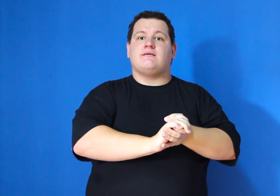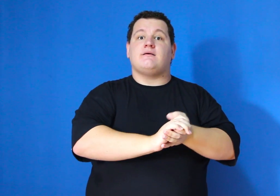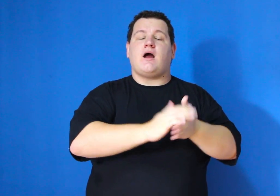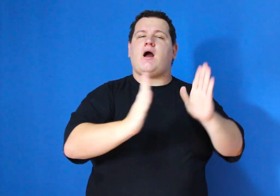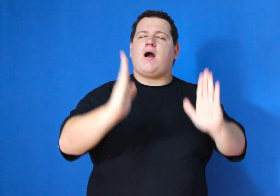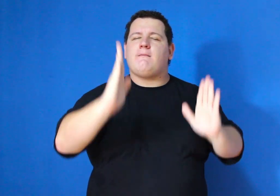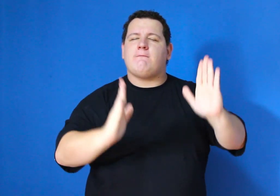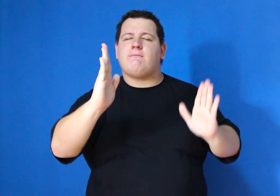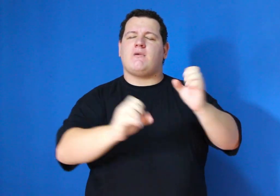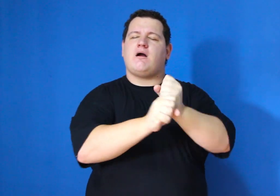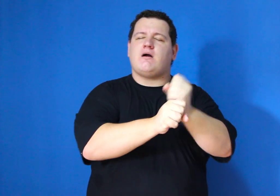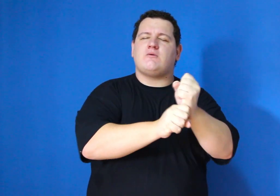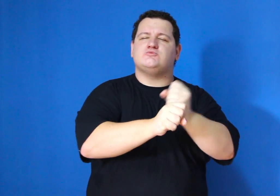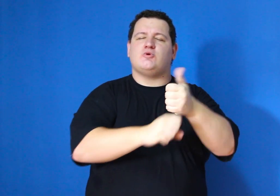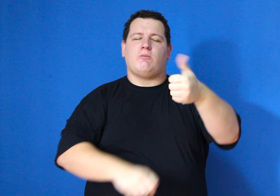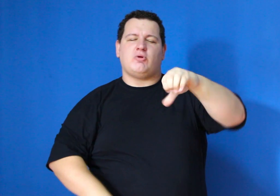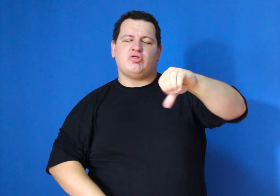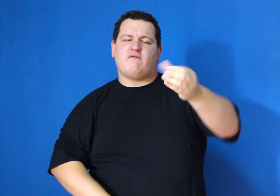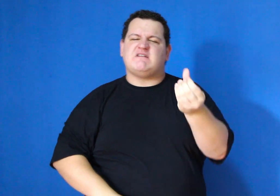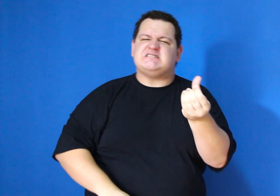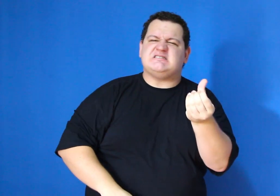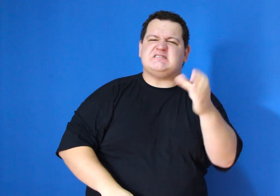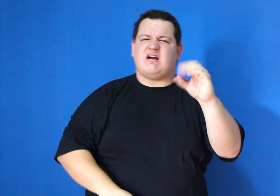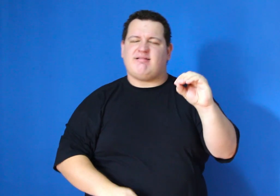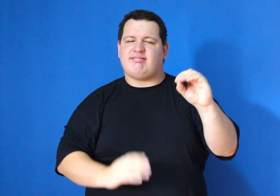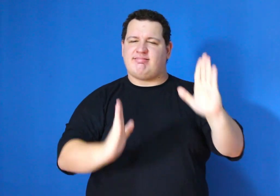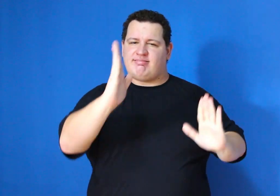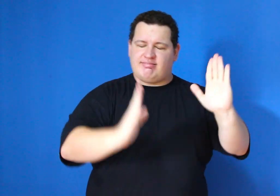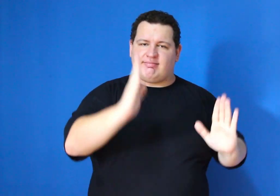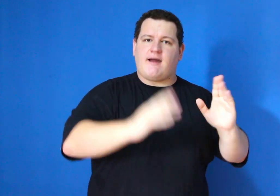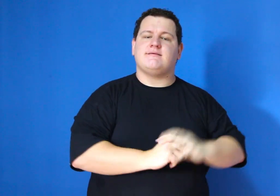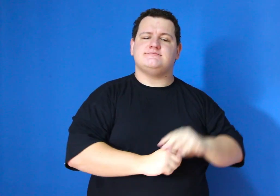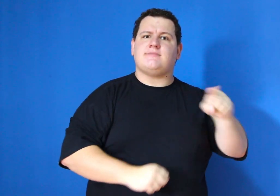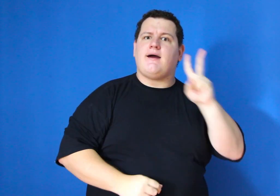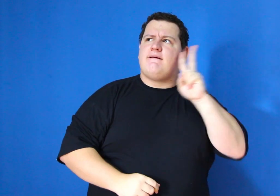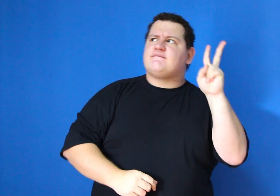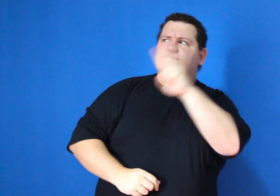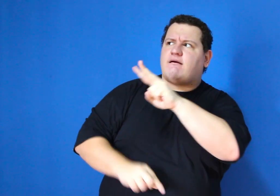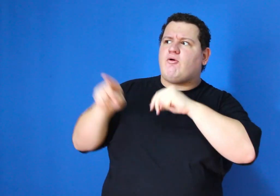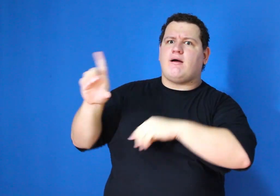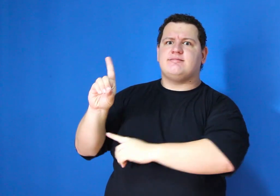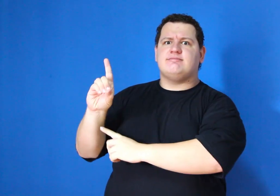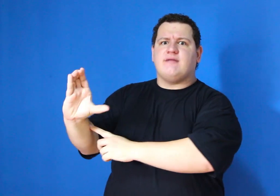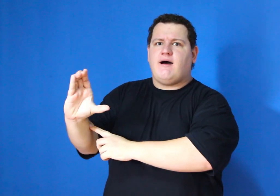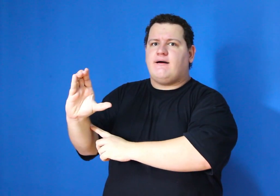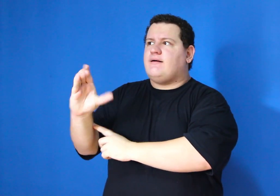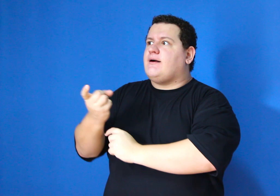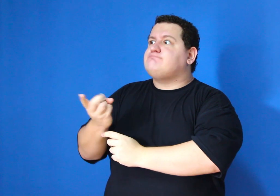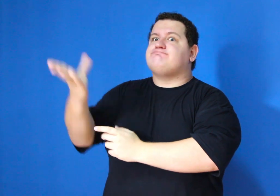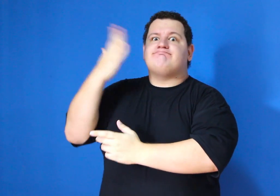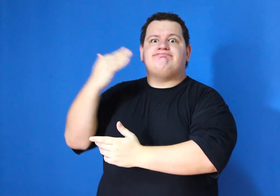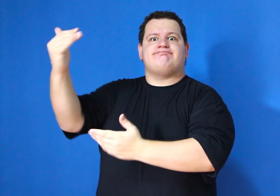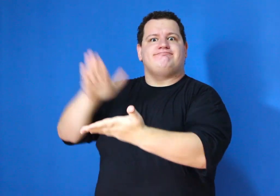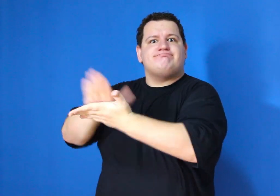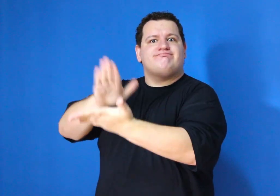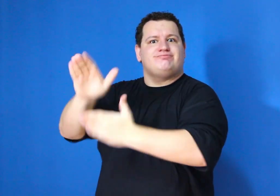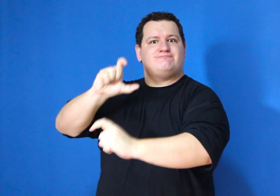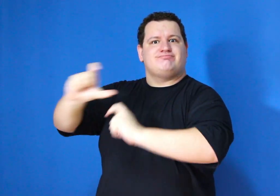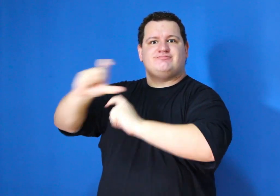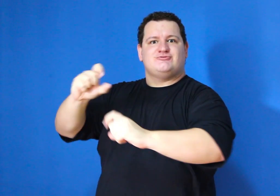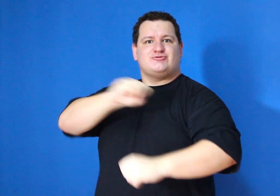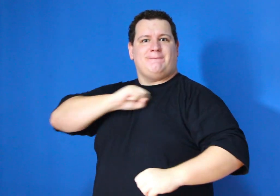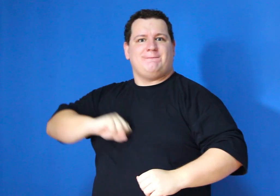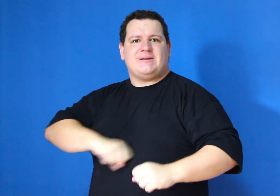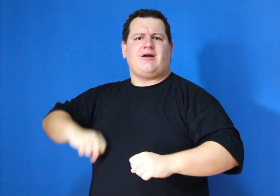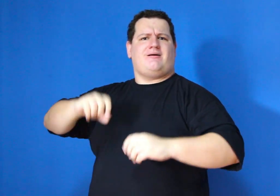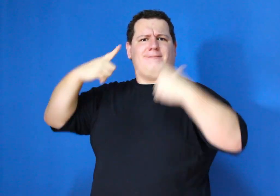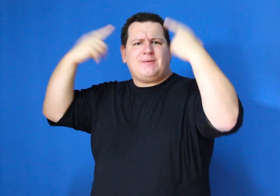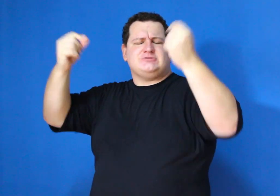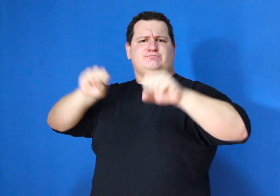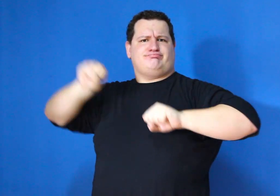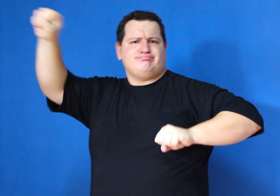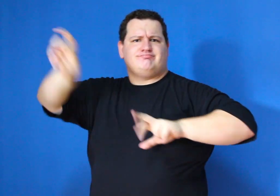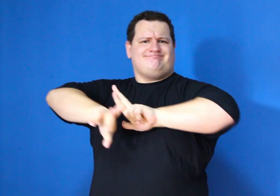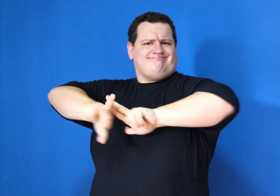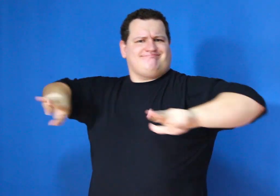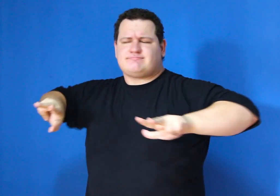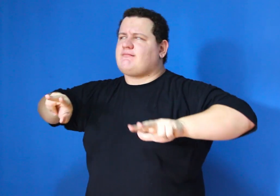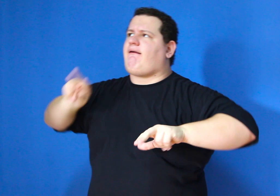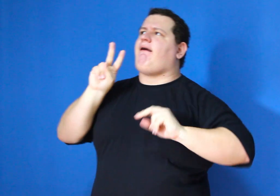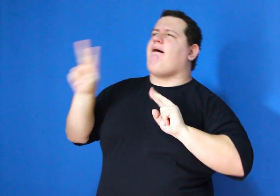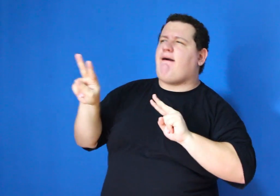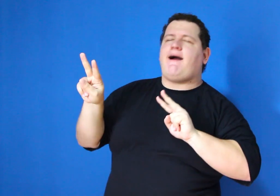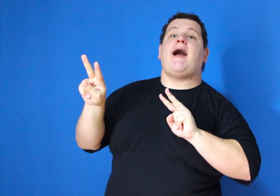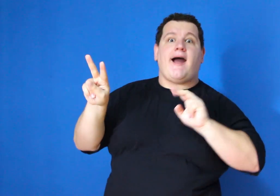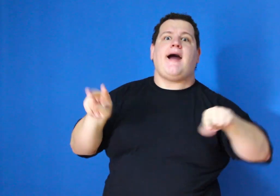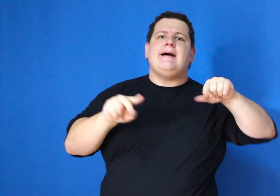Nos anos 60, a editora viu que a DC estava fazendo sucesso com Superman, Batman e outros heróis,